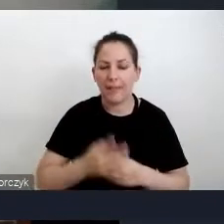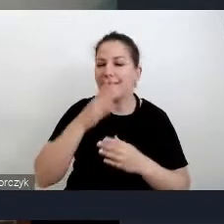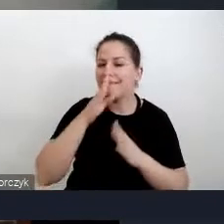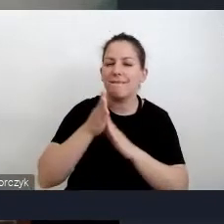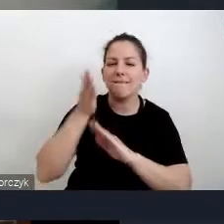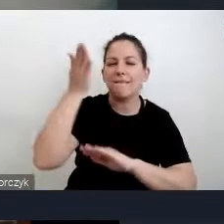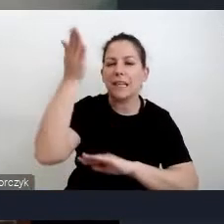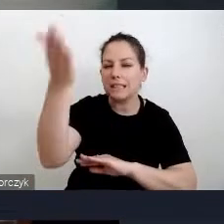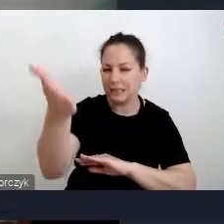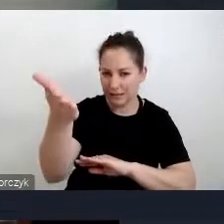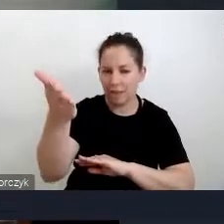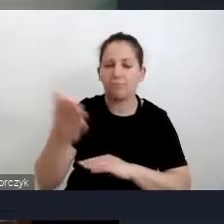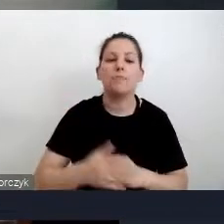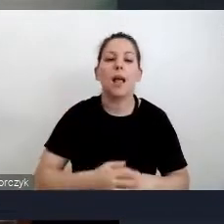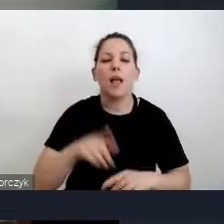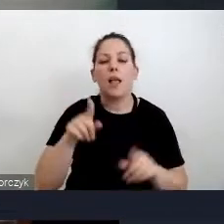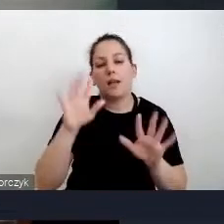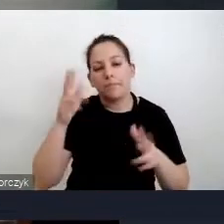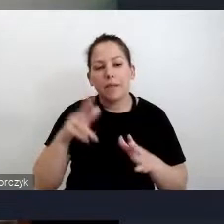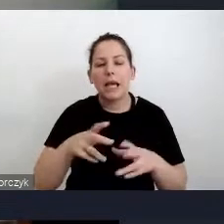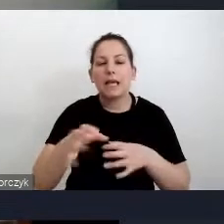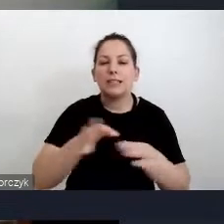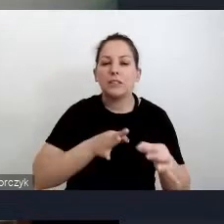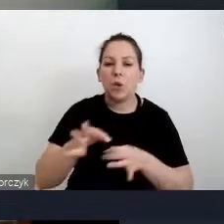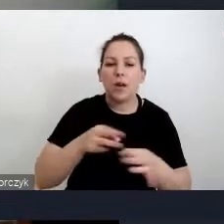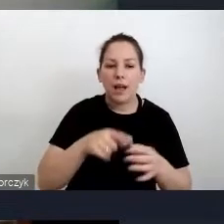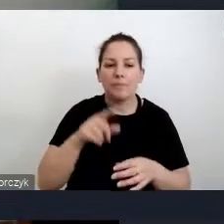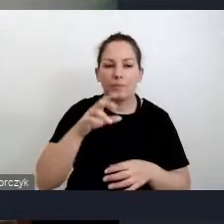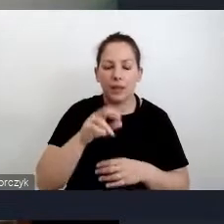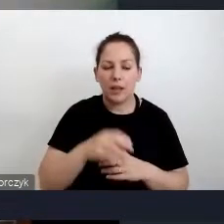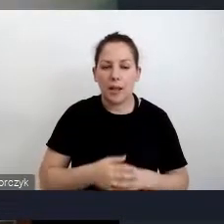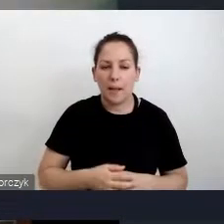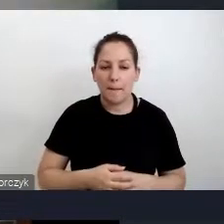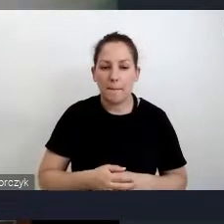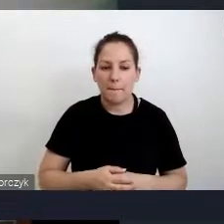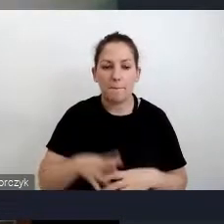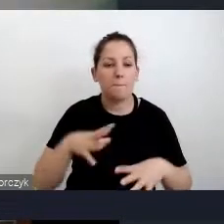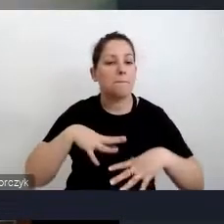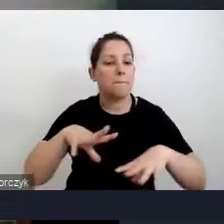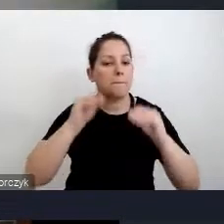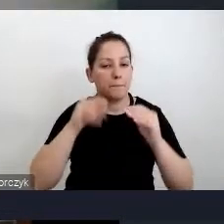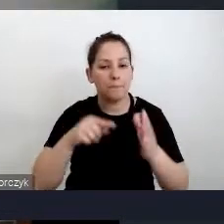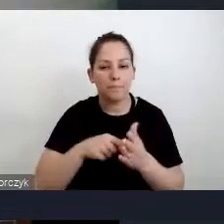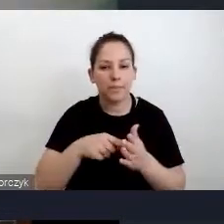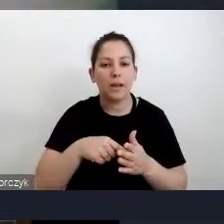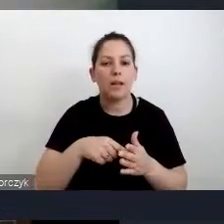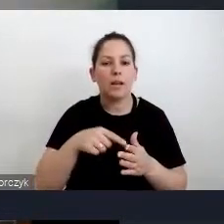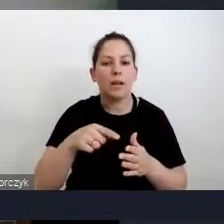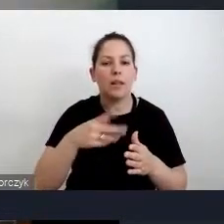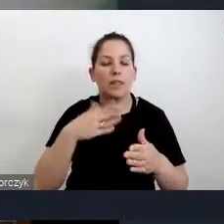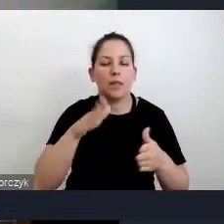w której stworzyliśmy coś, co nazywamy Historiami SDG. Zrobiliśmy to dlatego, że ważne jest, aby nie ograniczać się do wylistowania wielu działań,